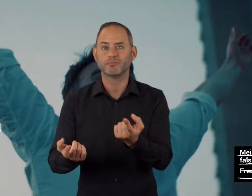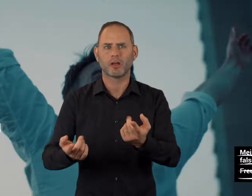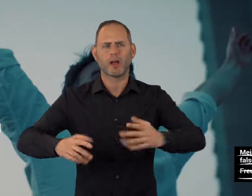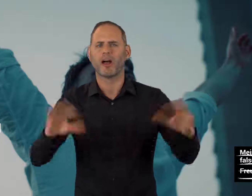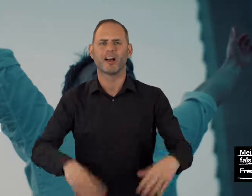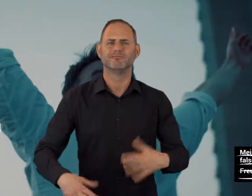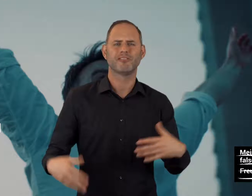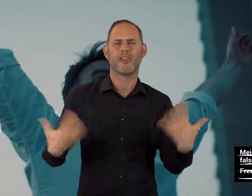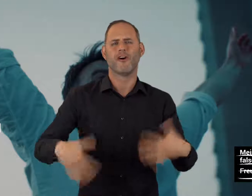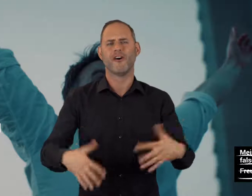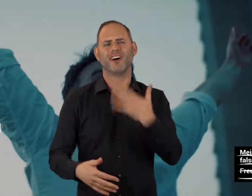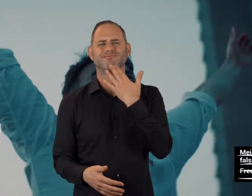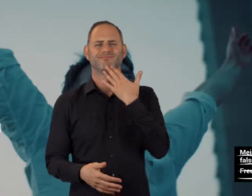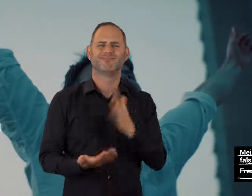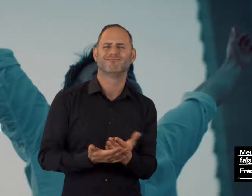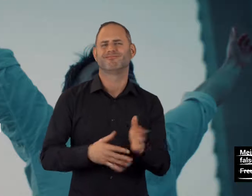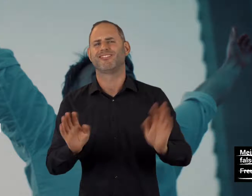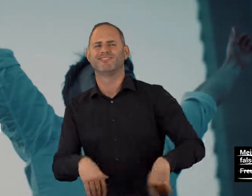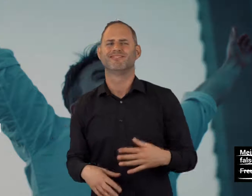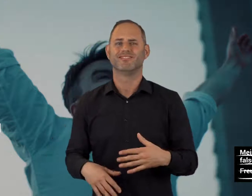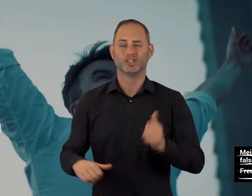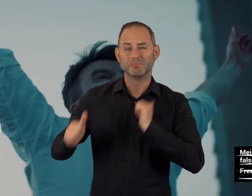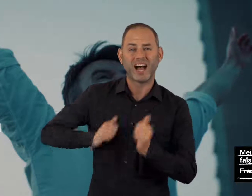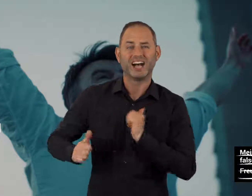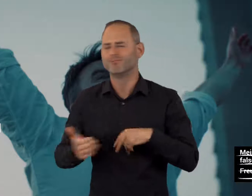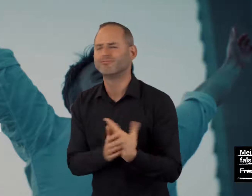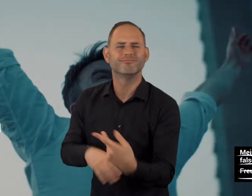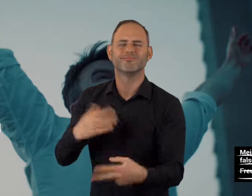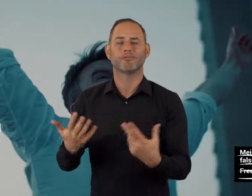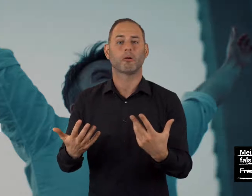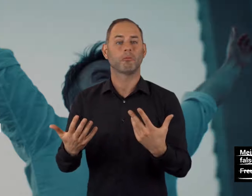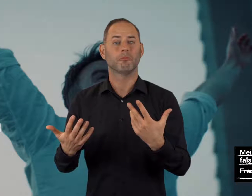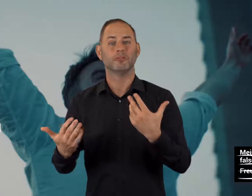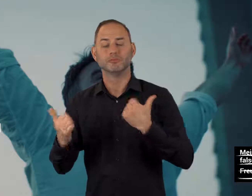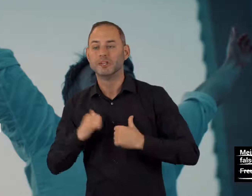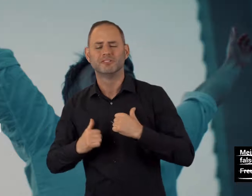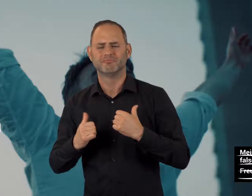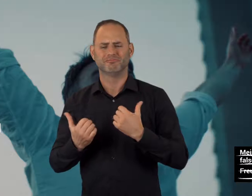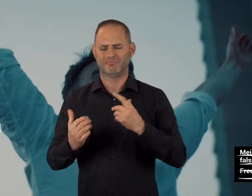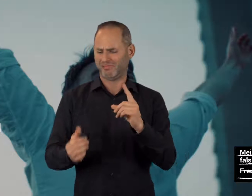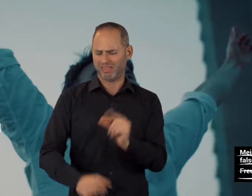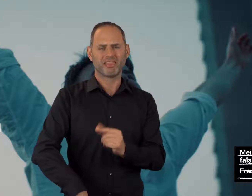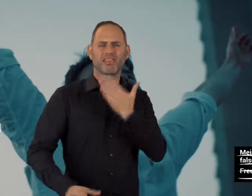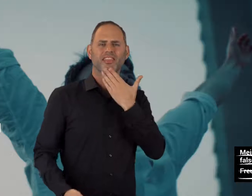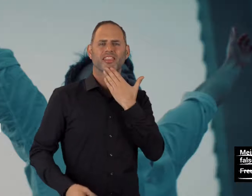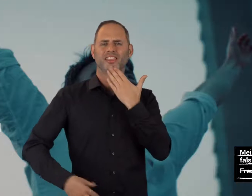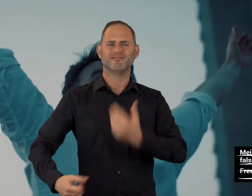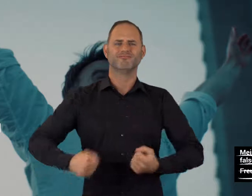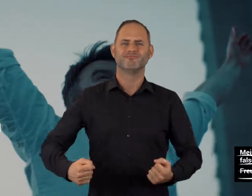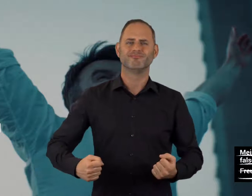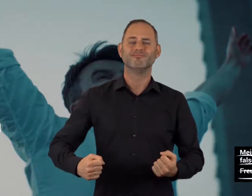mehr Risiken einzugehen und spürt weniger Schmerzen.